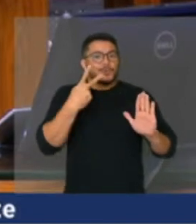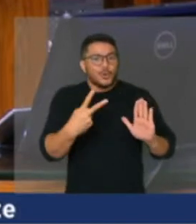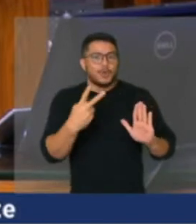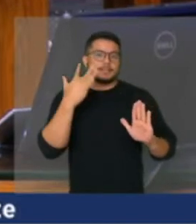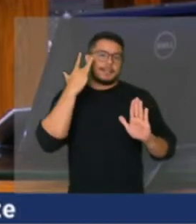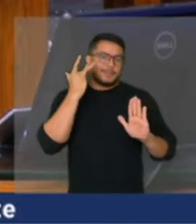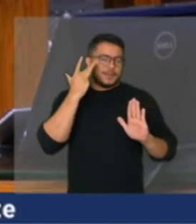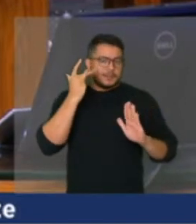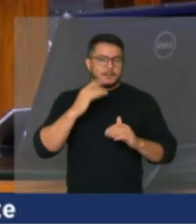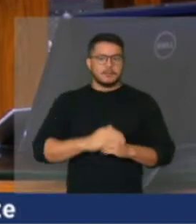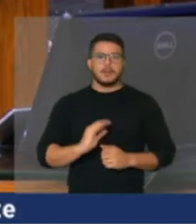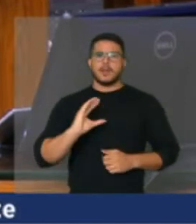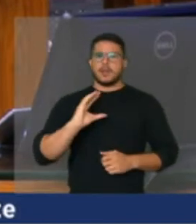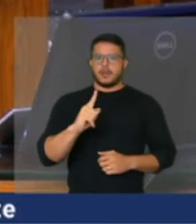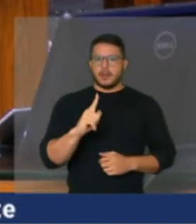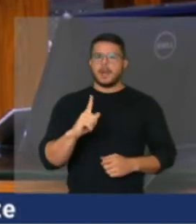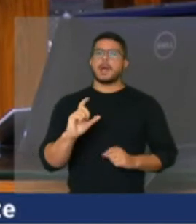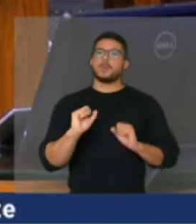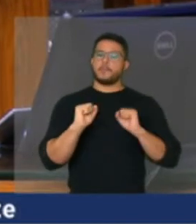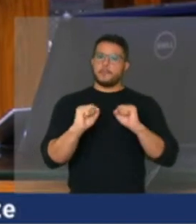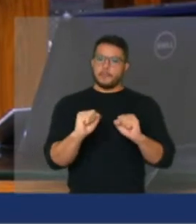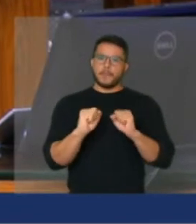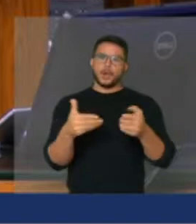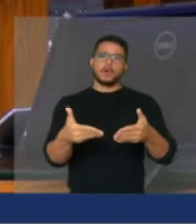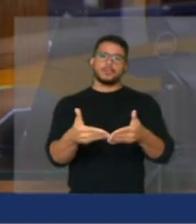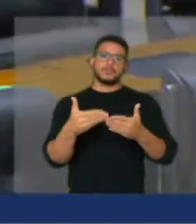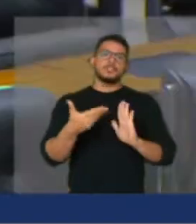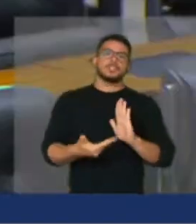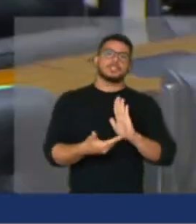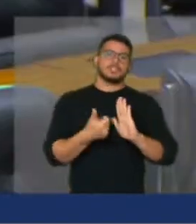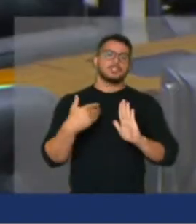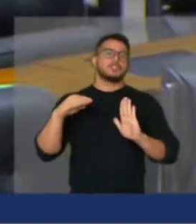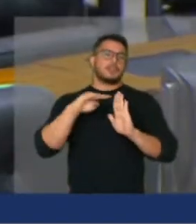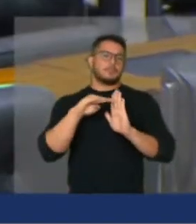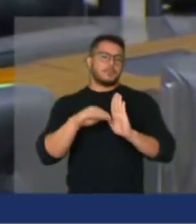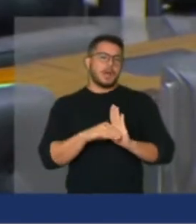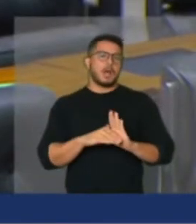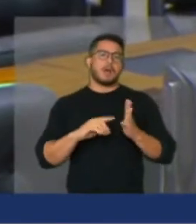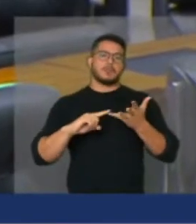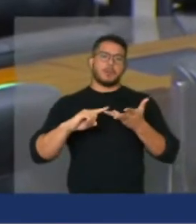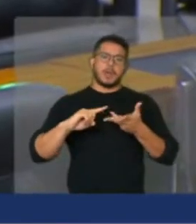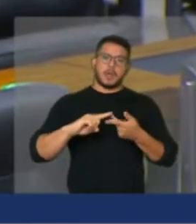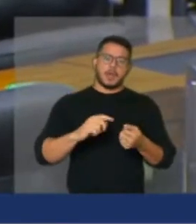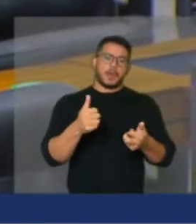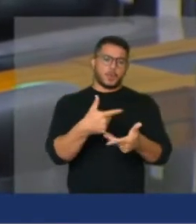OS MECANISMOS REGIMENTAIS COMO RETIRADA DE PAUTA E OUTROS MECANISMOS QUE VAMOS AVALIAR DEMOCRATICAMENTE DURANTE O DECORRER DA SESSÃO, MAS A MATÉRIA ESTARÁNA PAUTA